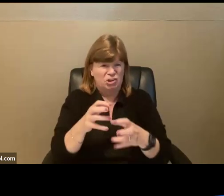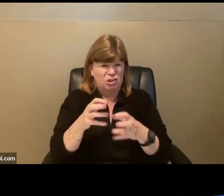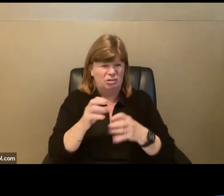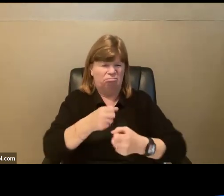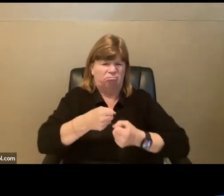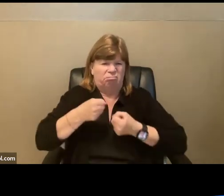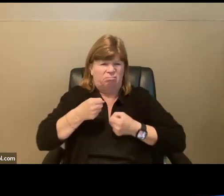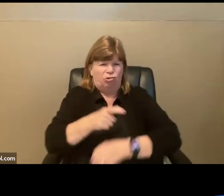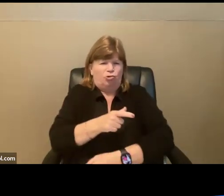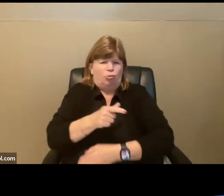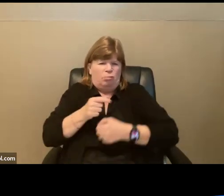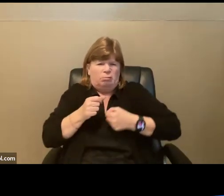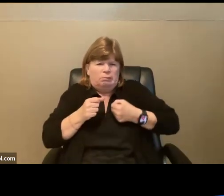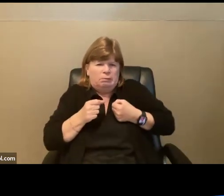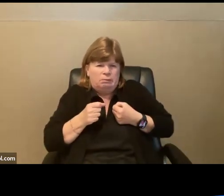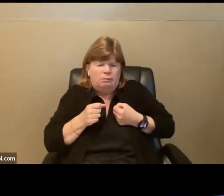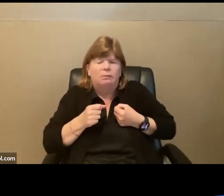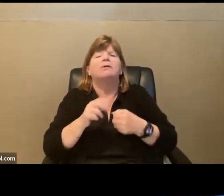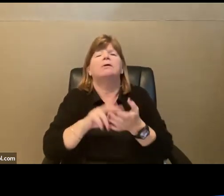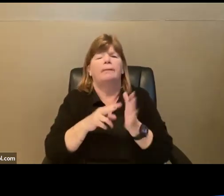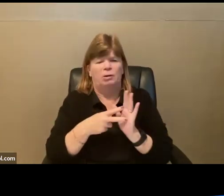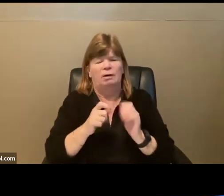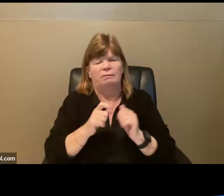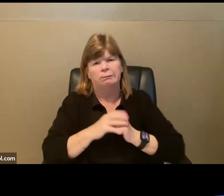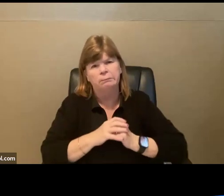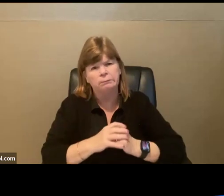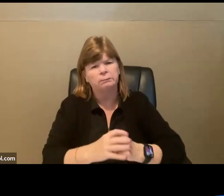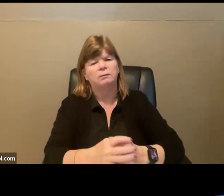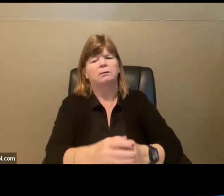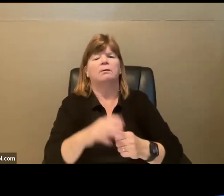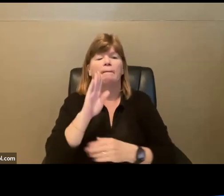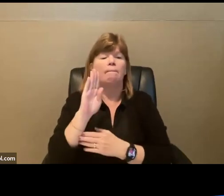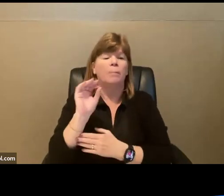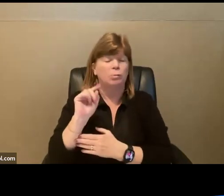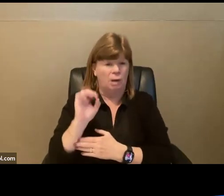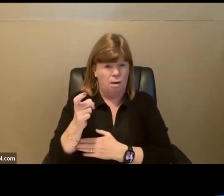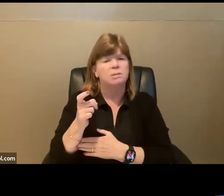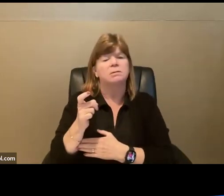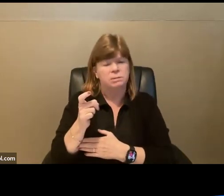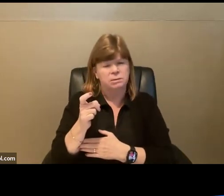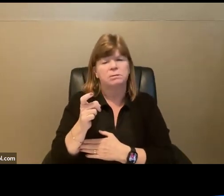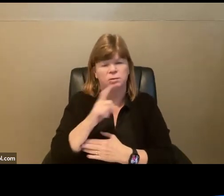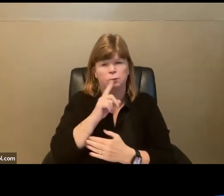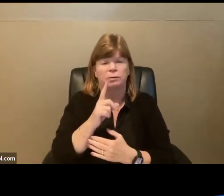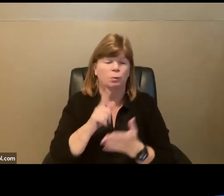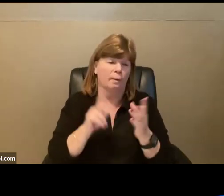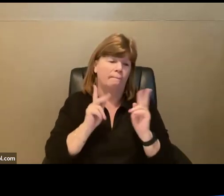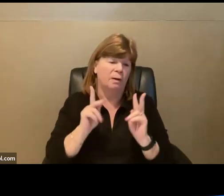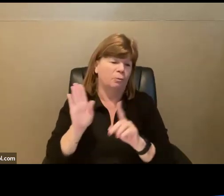Tienes que hacer que eso vuelva a salir. Botox es realmente lo que la gente está haciendo en estos días.